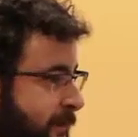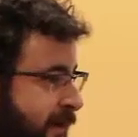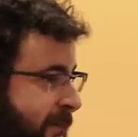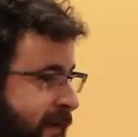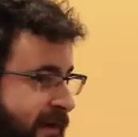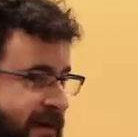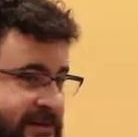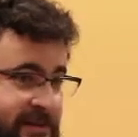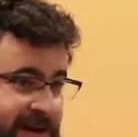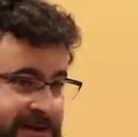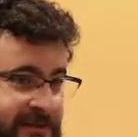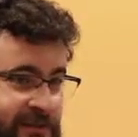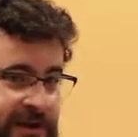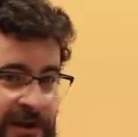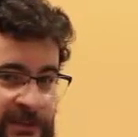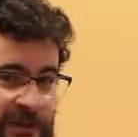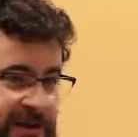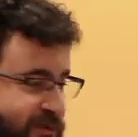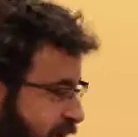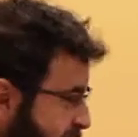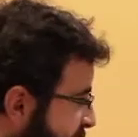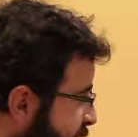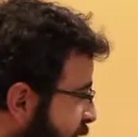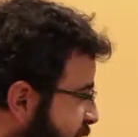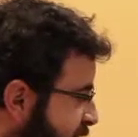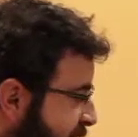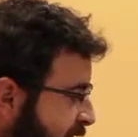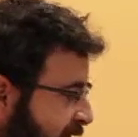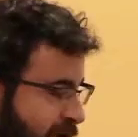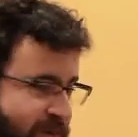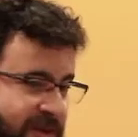lo tendremos esta mañana. Sin más, muchas gracias por venir, muchas gracias a quienes lo han hecho posible, como